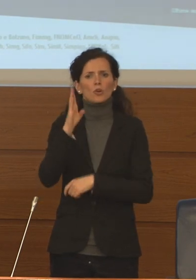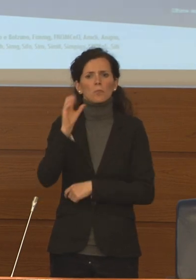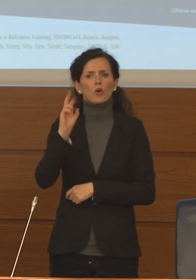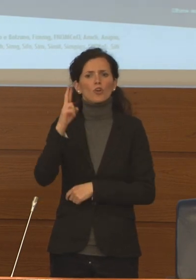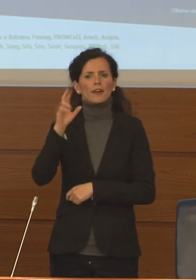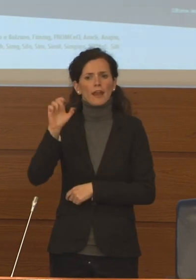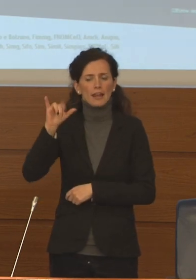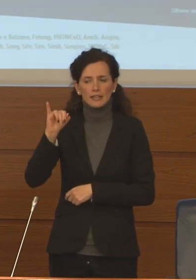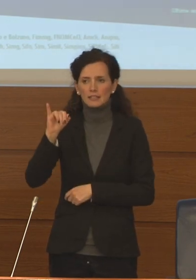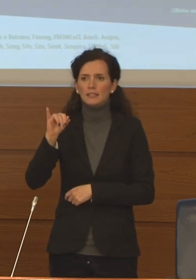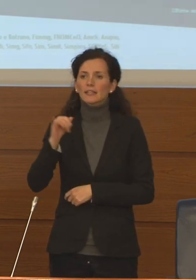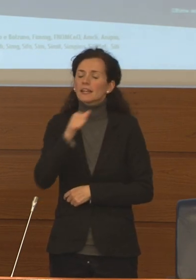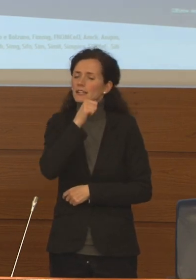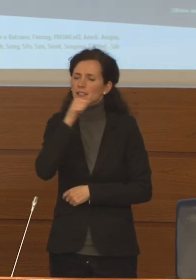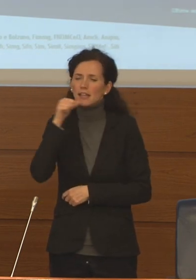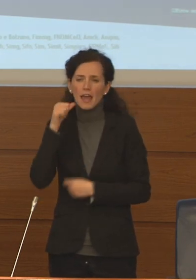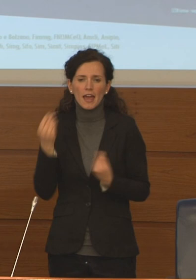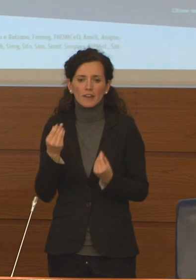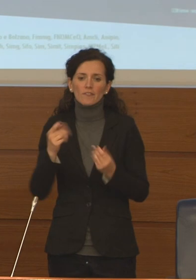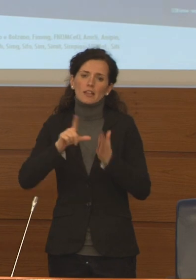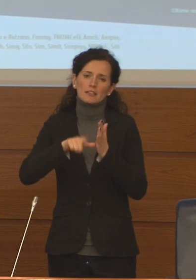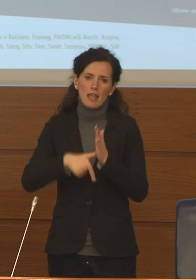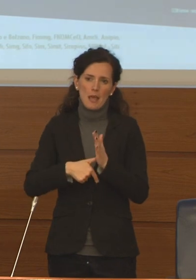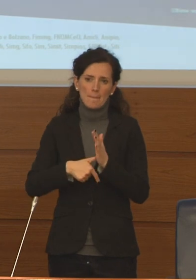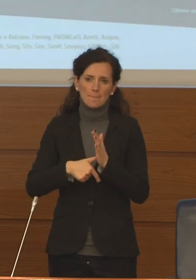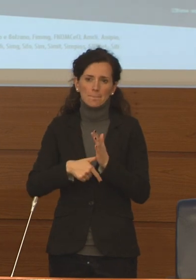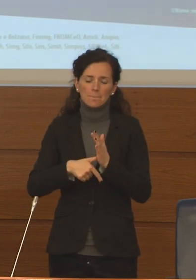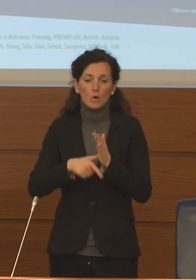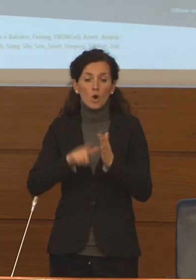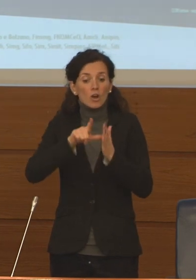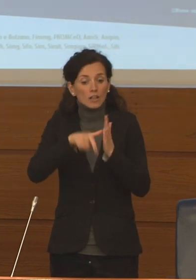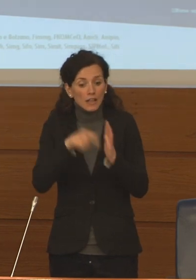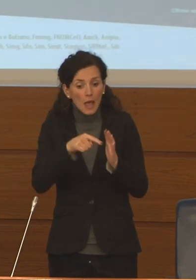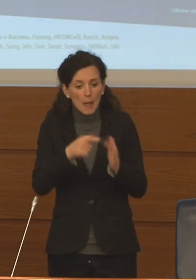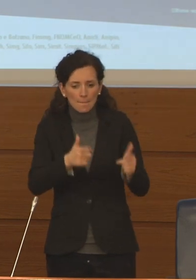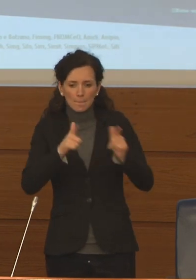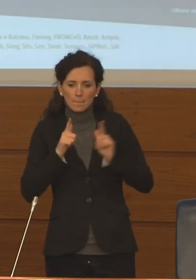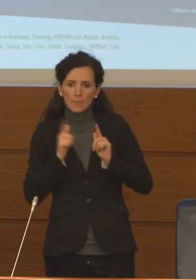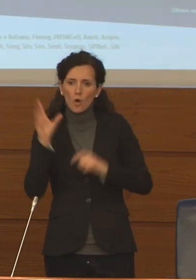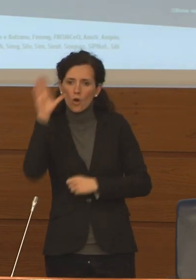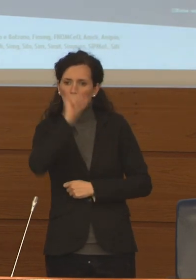occorre del tempo per capire l'efficacia o l'impatto di alcune misure